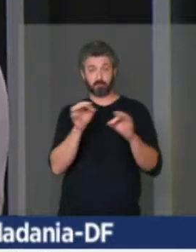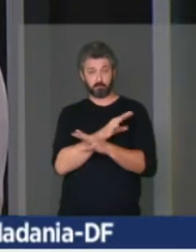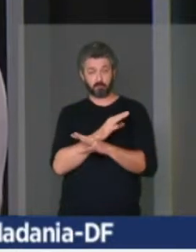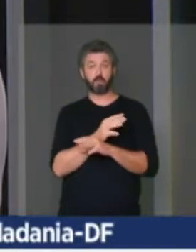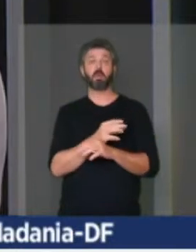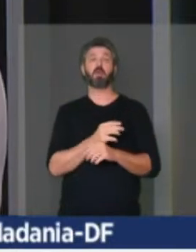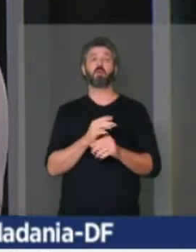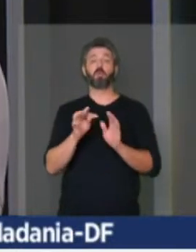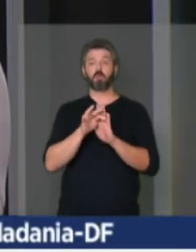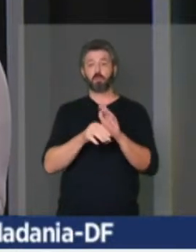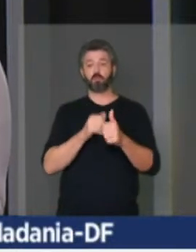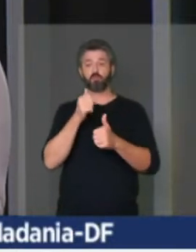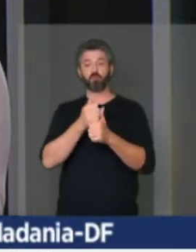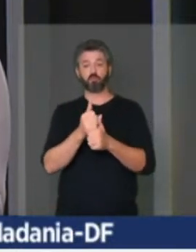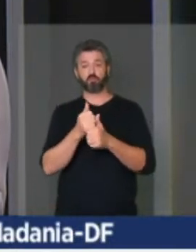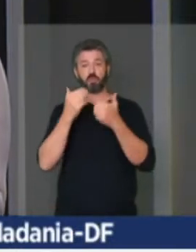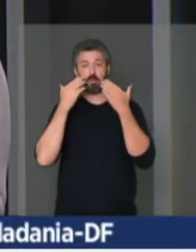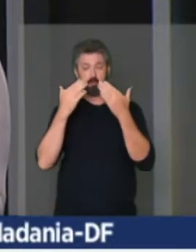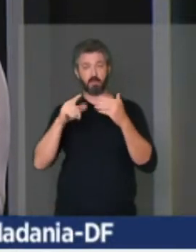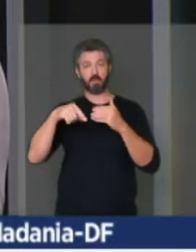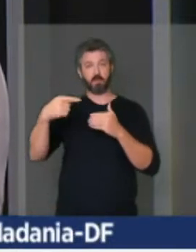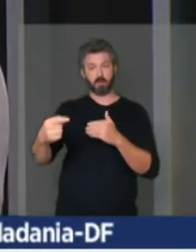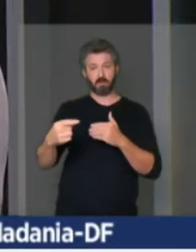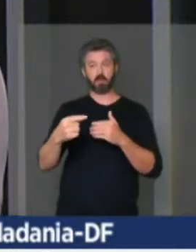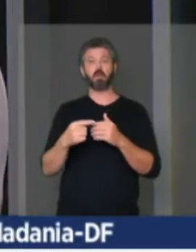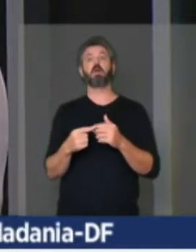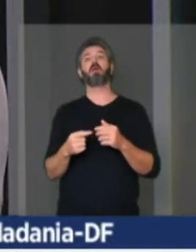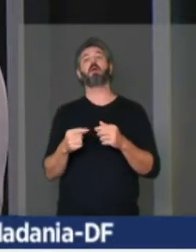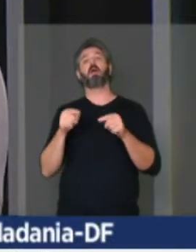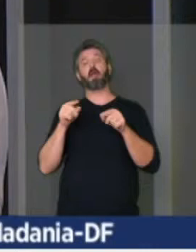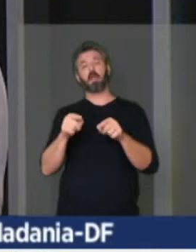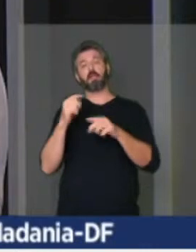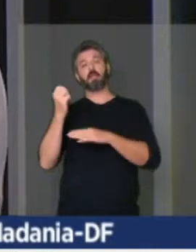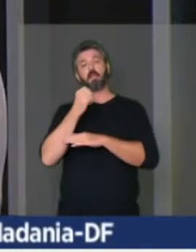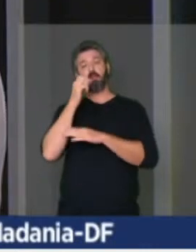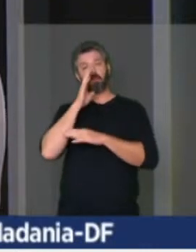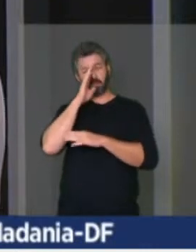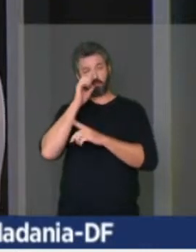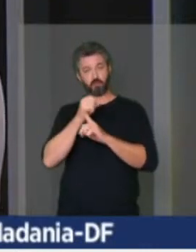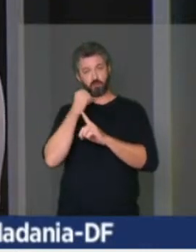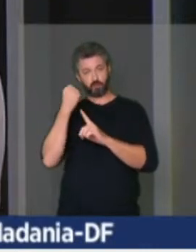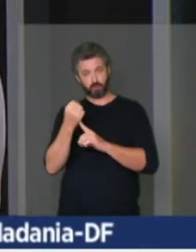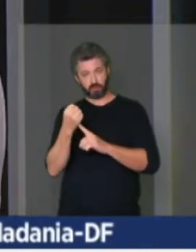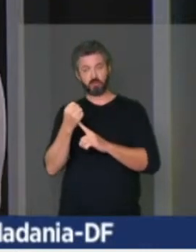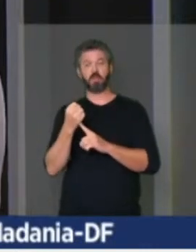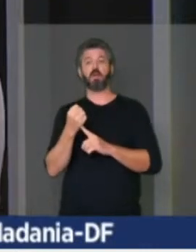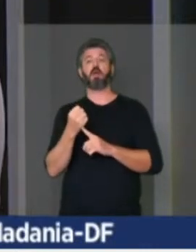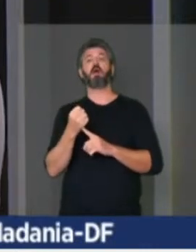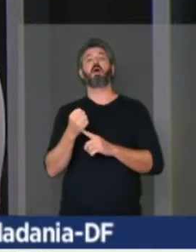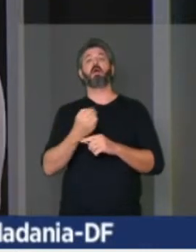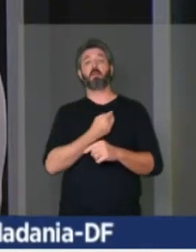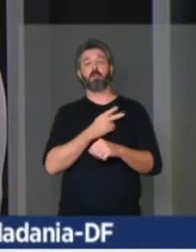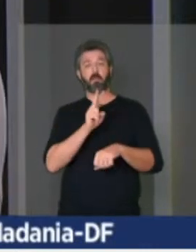APRESENTAMOS A SEGUIR, QUE DIANTE DESSES GRAVES RISCOS SOCIAIS, A FIM DE PRESERVAR A VIDA, A SAÚDE, INTEGRIDADE FÍSICA DAS MULHERES E DOS